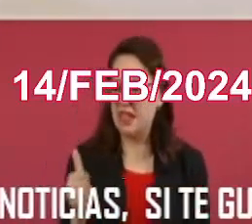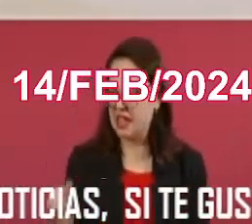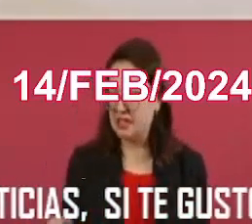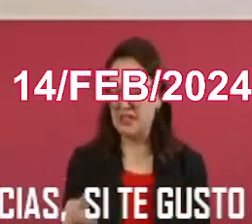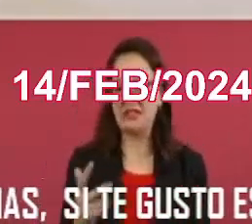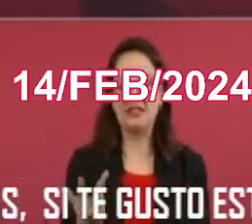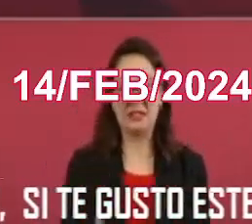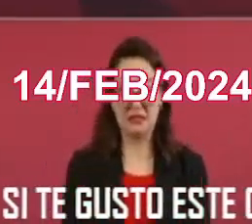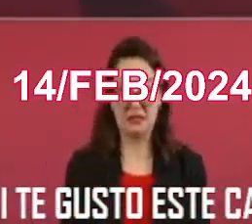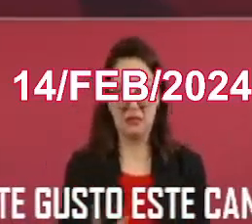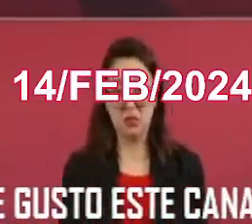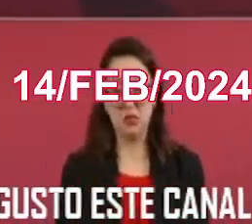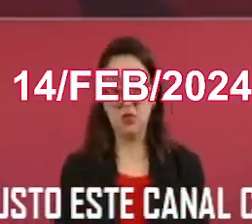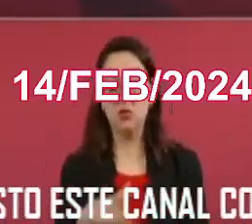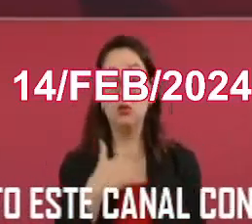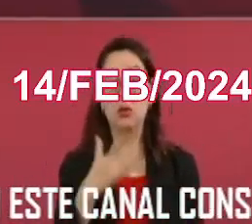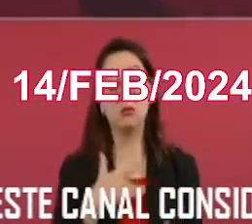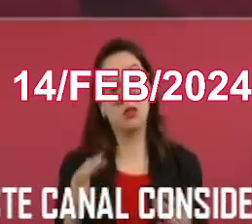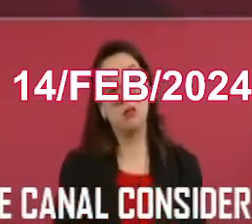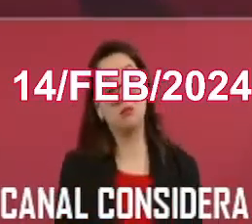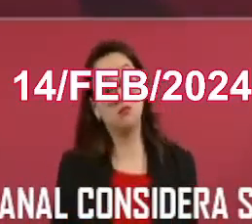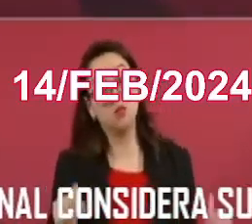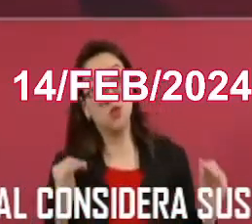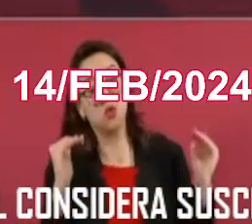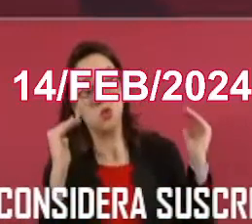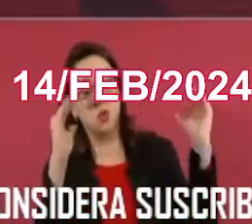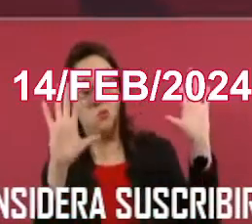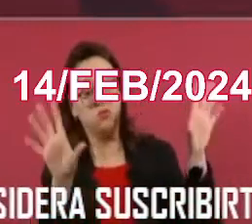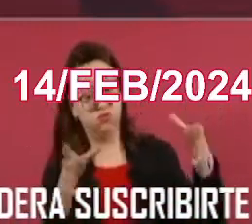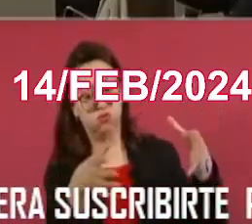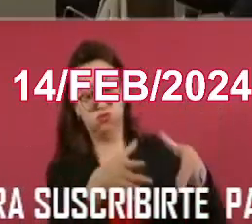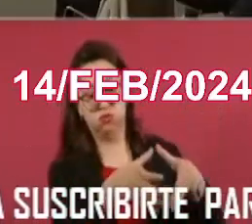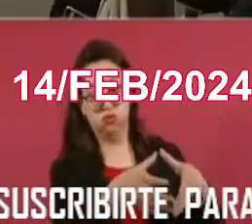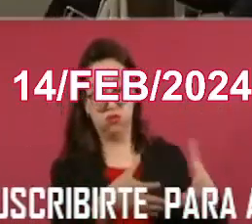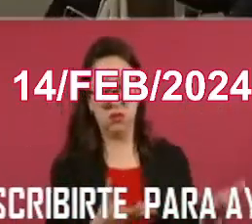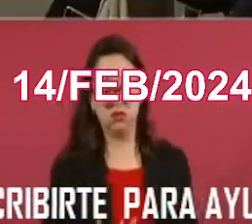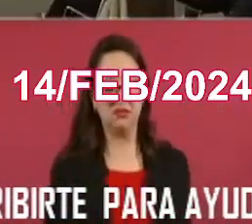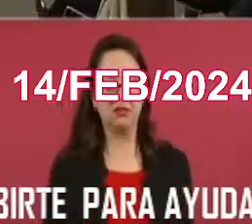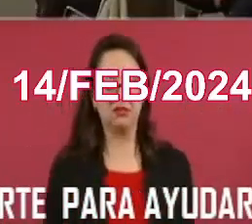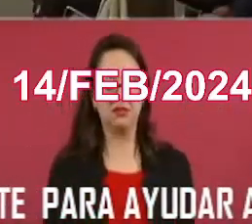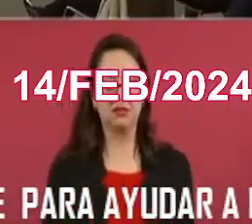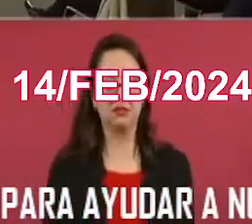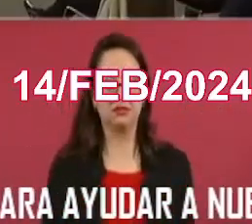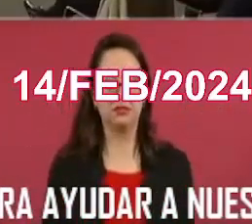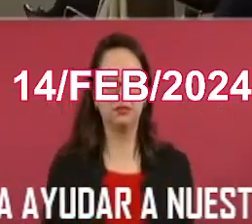alturas todo esto es cuando